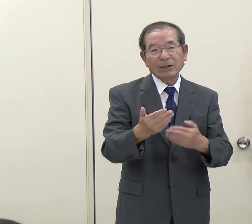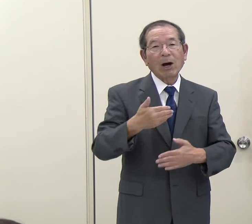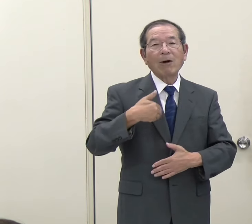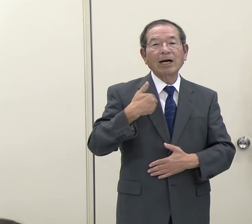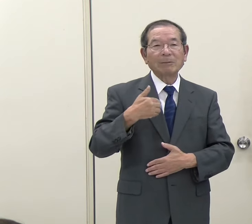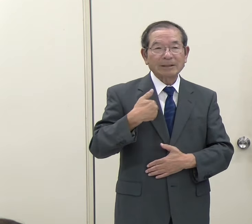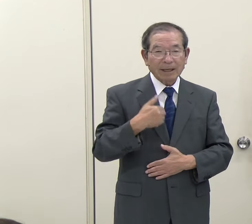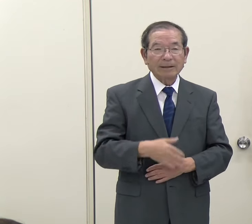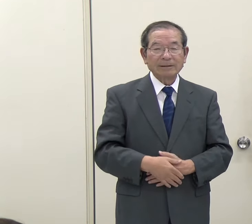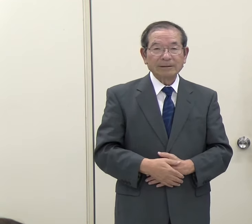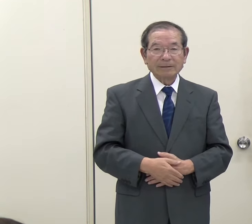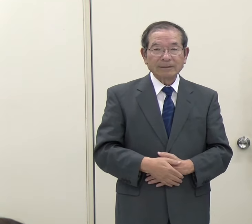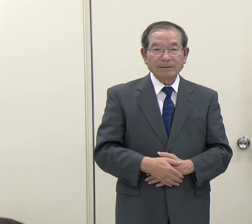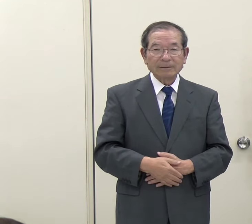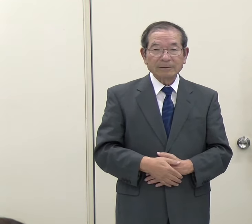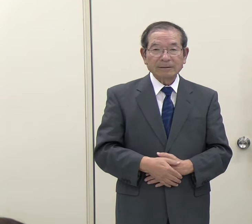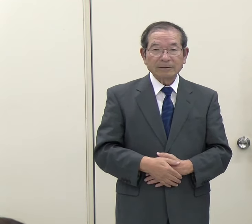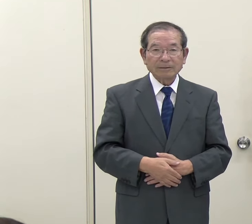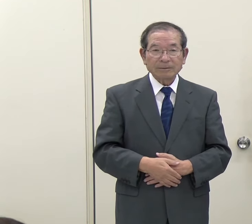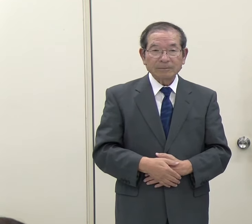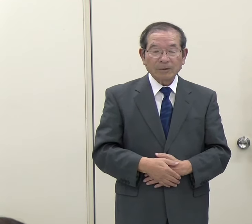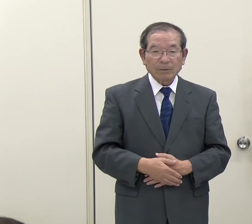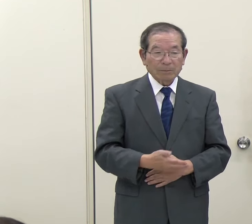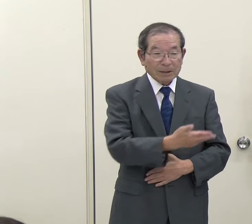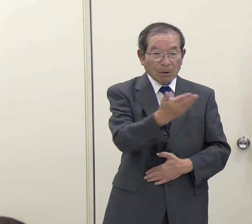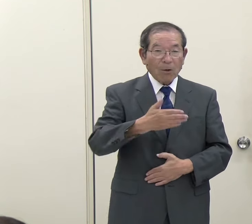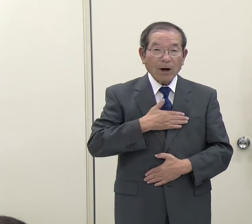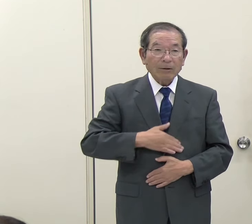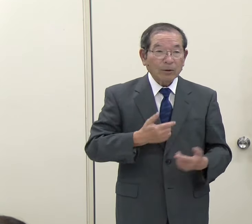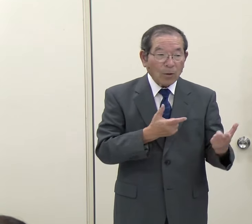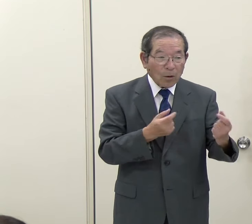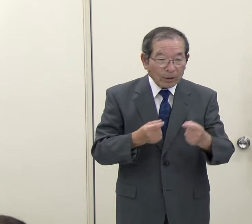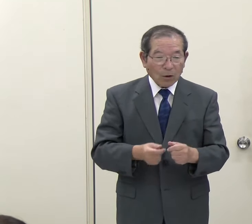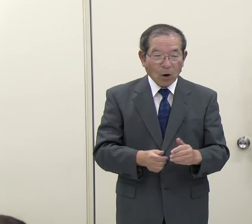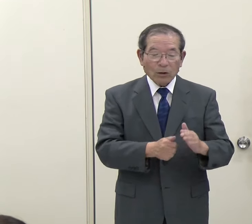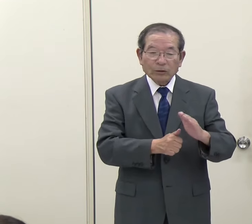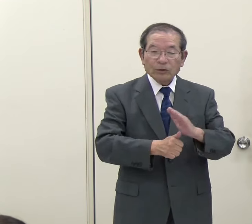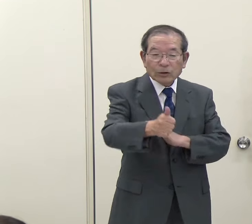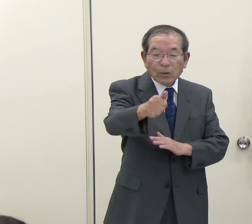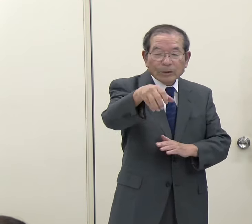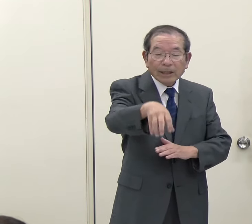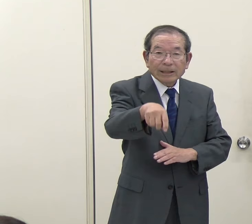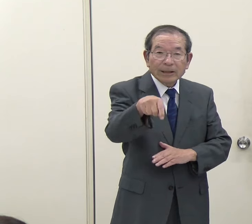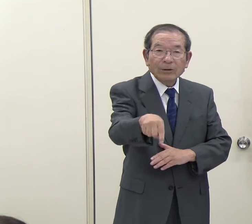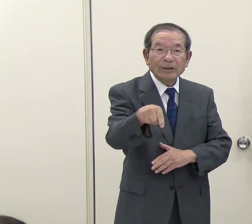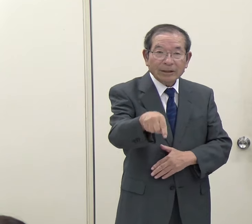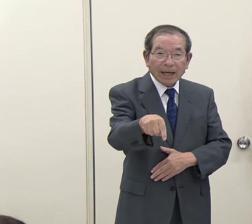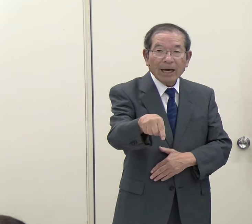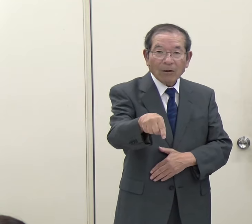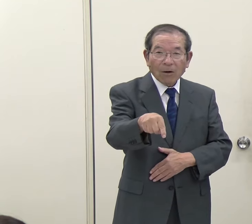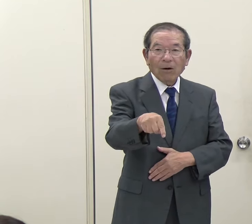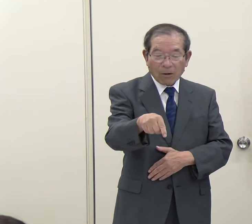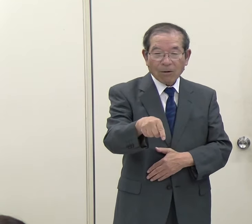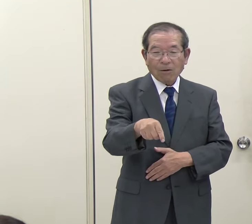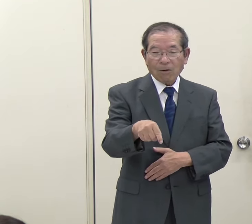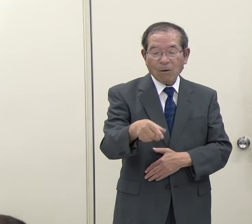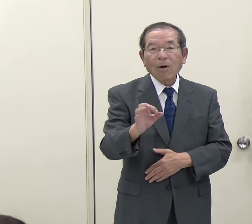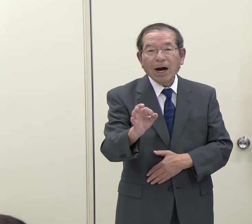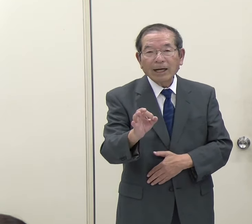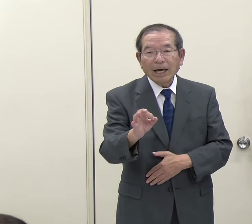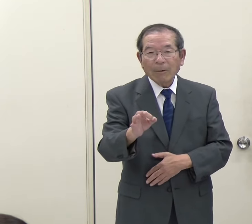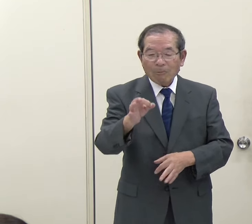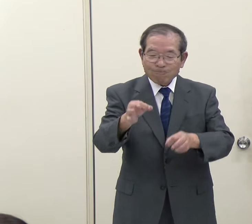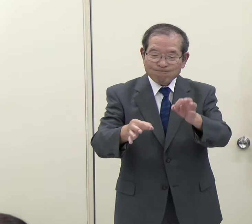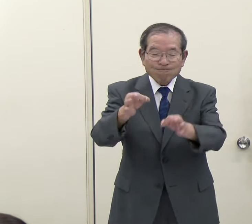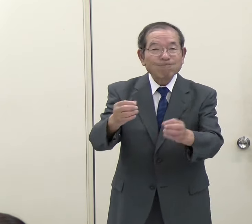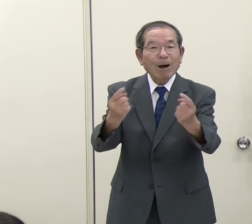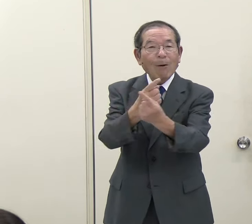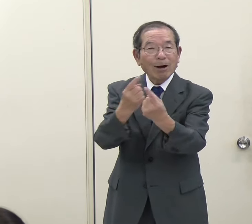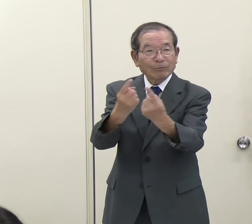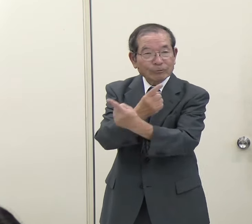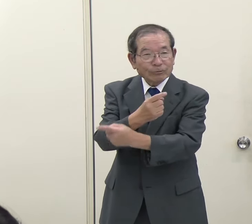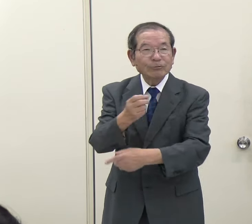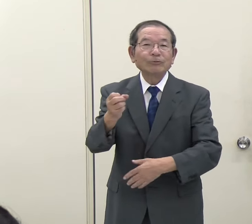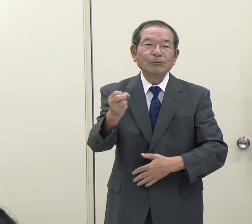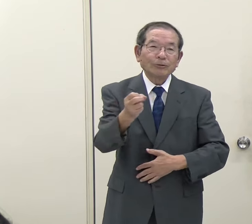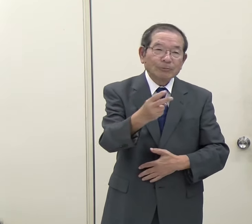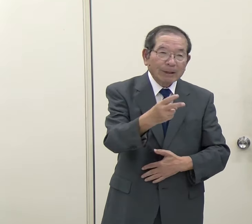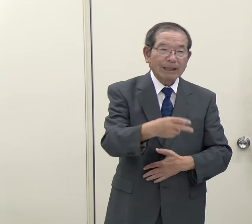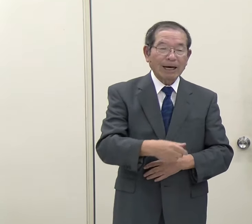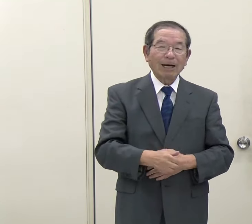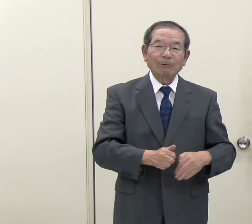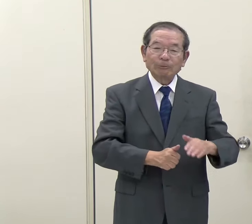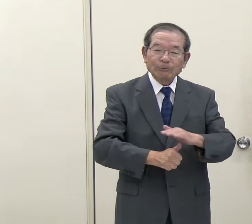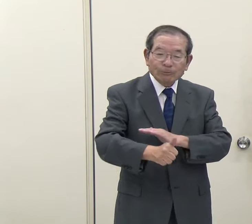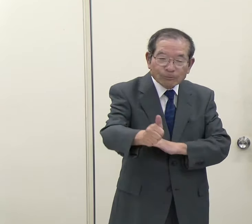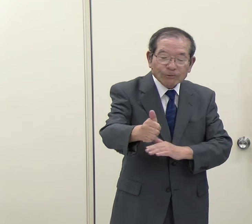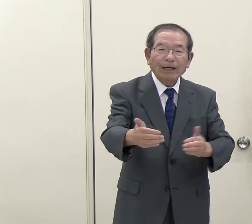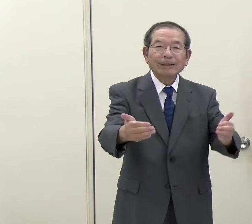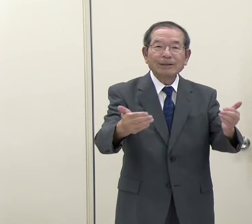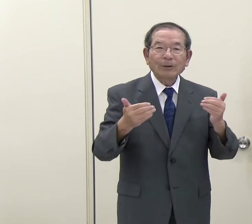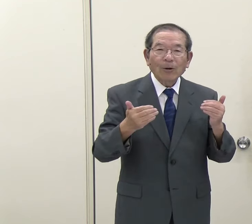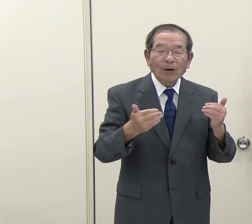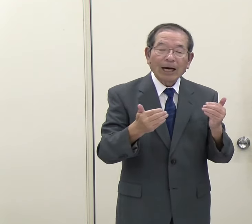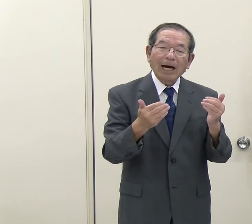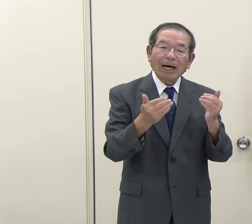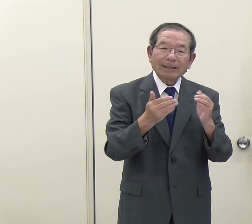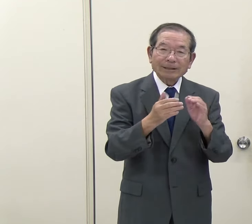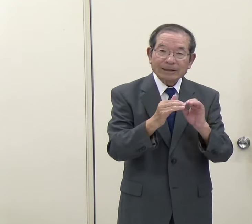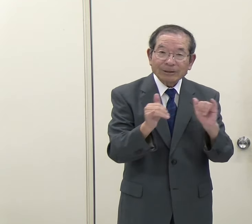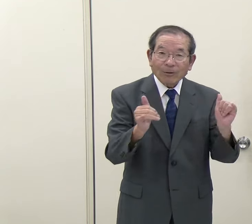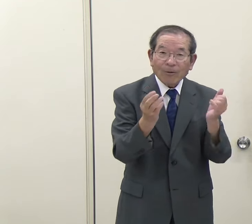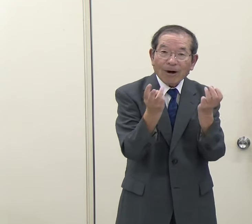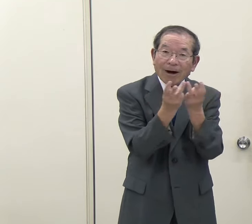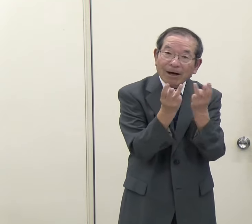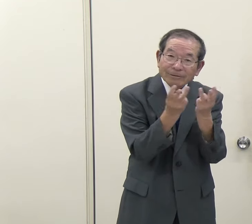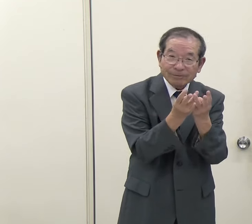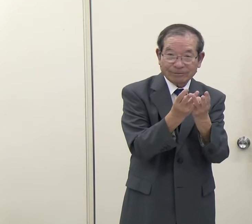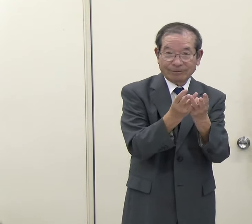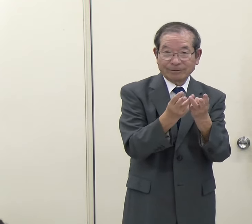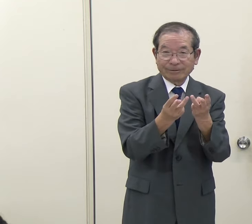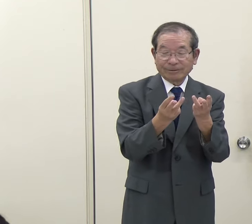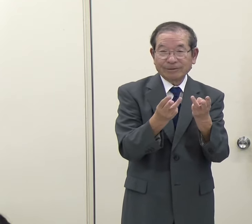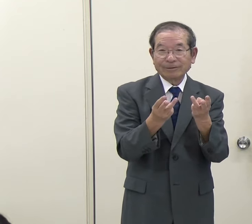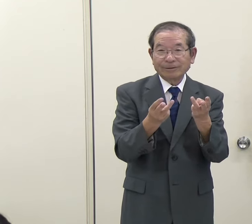出張先によっても渡航経費は変わりますし、また、出張が必要となる人数も業務によって変わってくると思います。